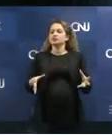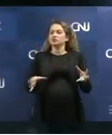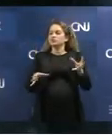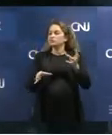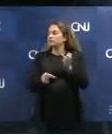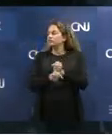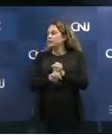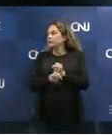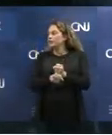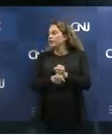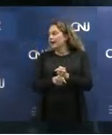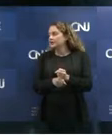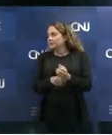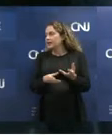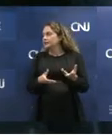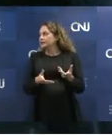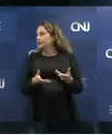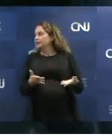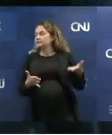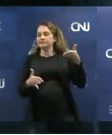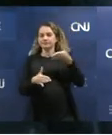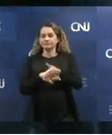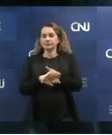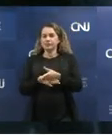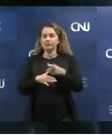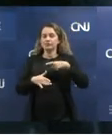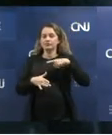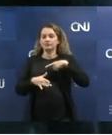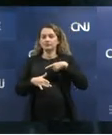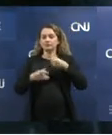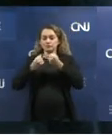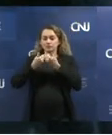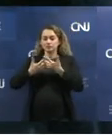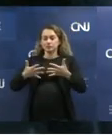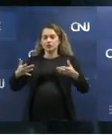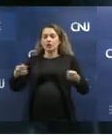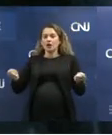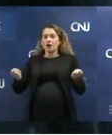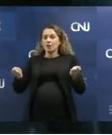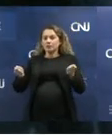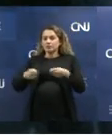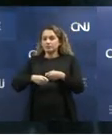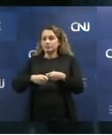por conta dessas situações e por não vislumbrar a possibilidade de instaurar um processo administrativo disciplinar